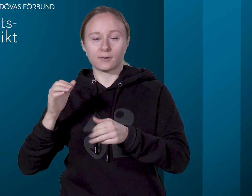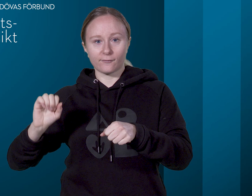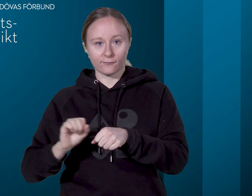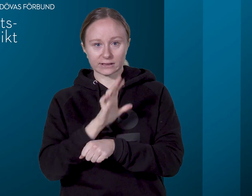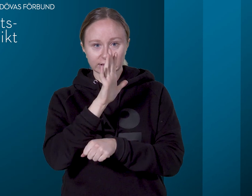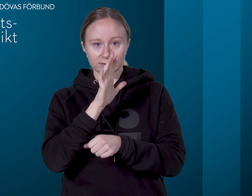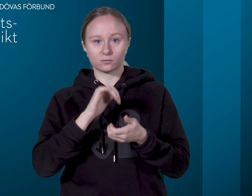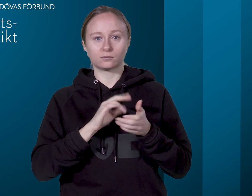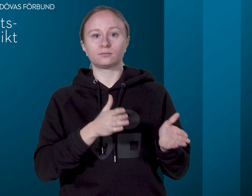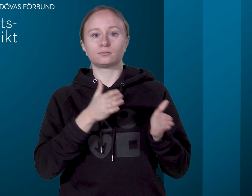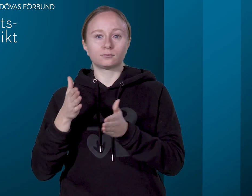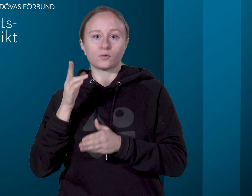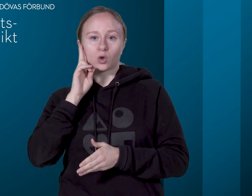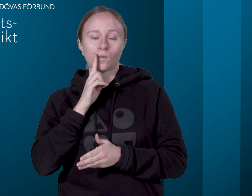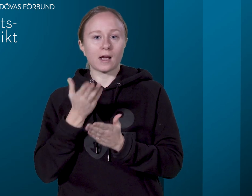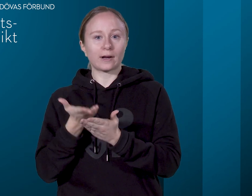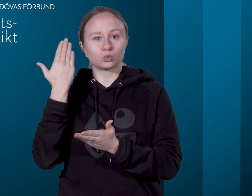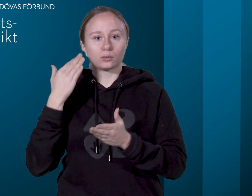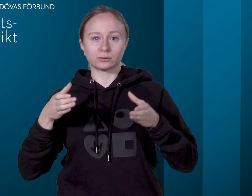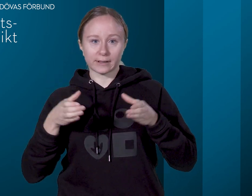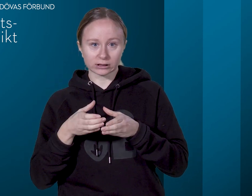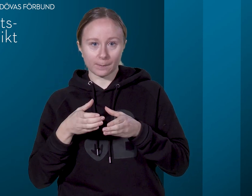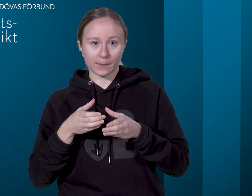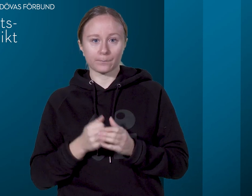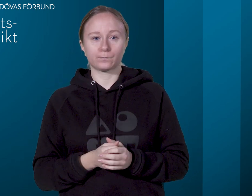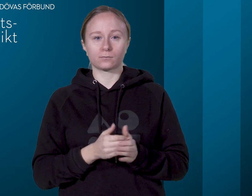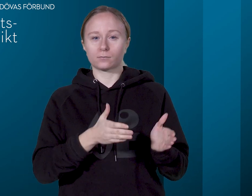Finlandssvenska Teckenspråkiga rf och Dövas Historiska Sällskap -